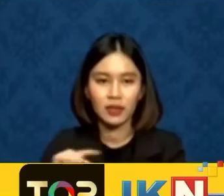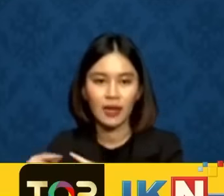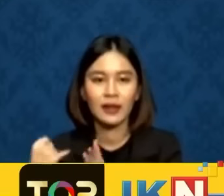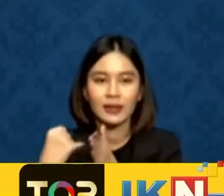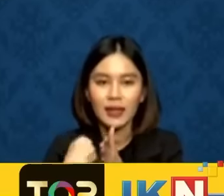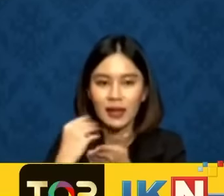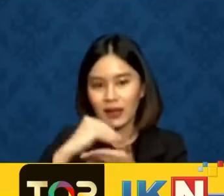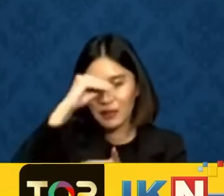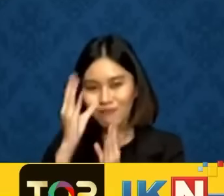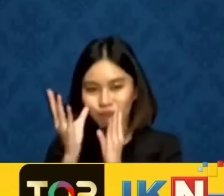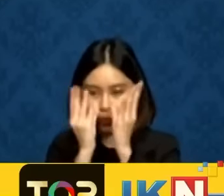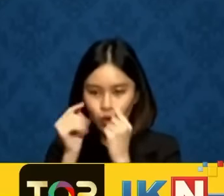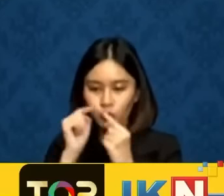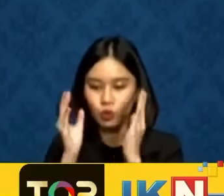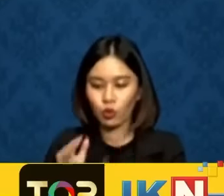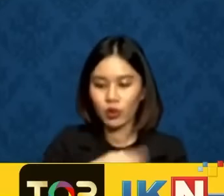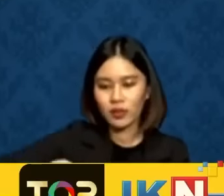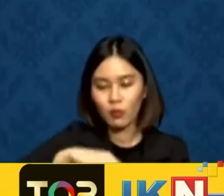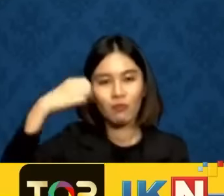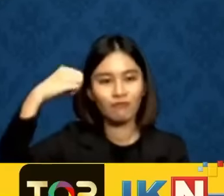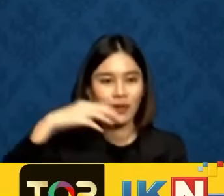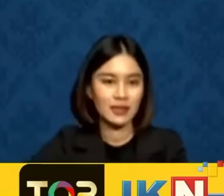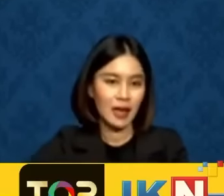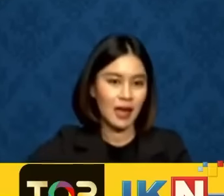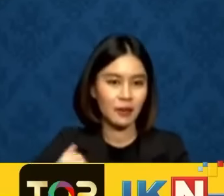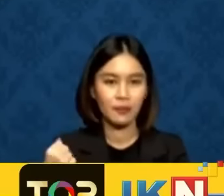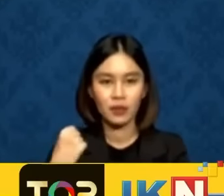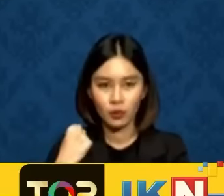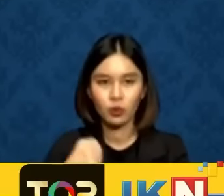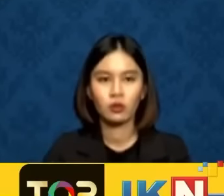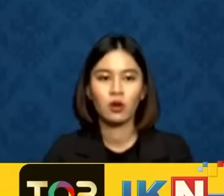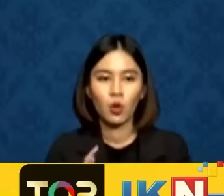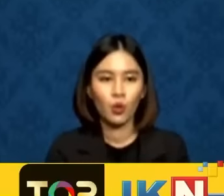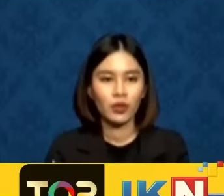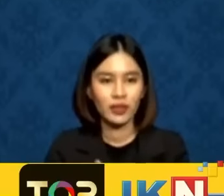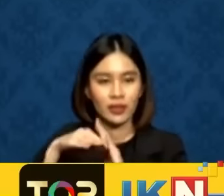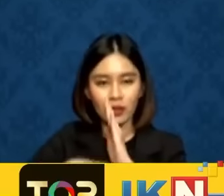รู้สำหรับทุกคนและพลังงานสะอาดและมั่นคง กลยุทธ์การมุ่งไปสู่ 8 ศูนย์กลางคือการ